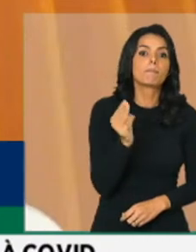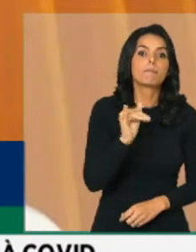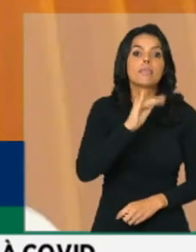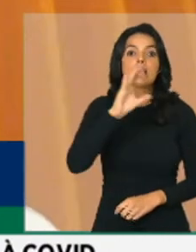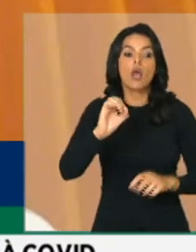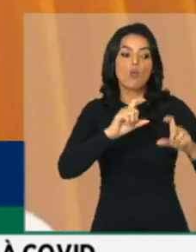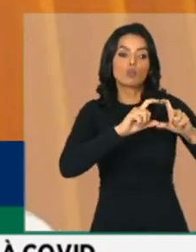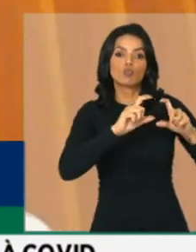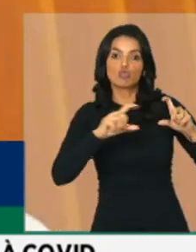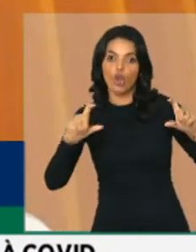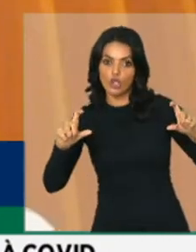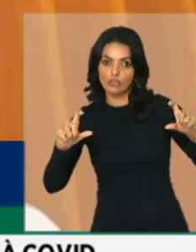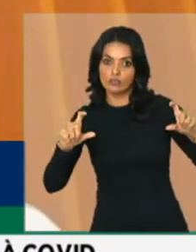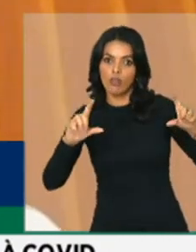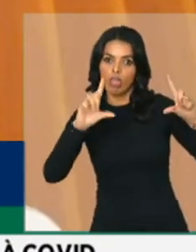MILHÕES DE DOSES QUE O BRASIL PRECISA. HOJE, INFELIZMENTE O